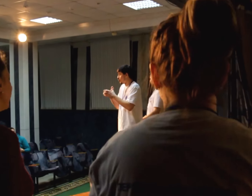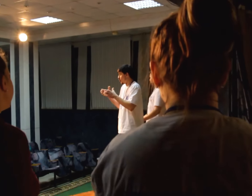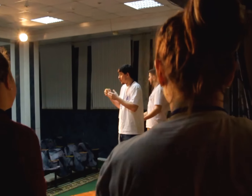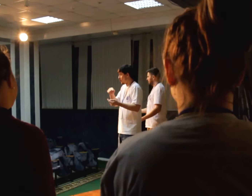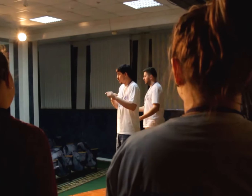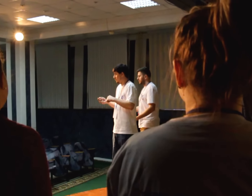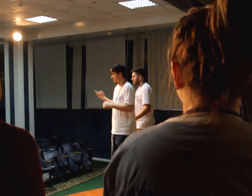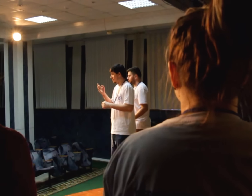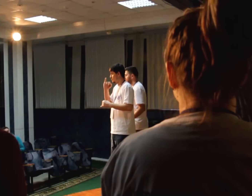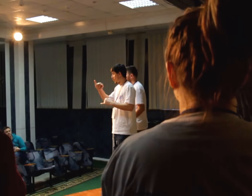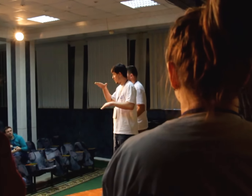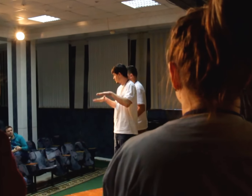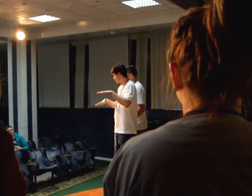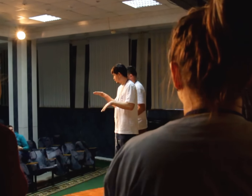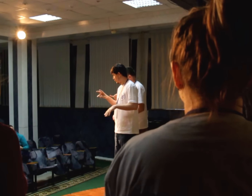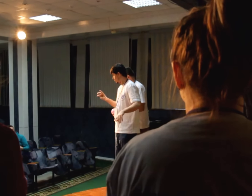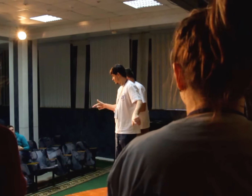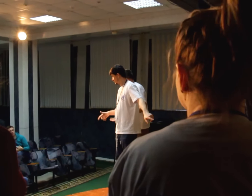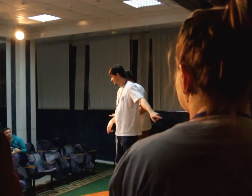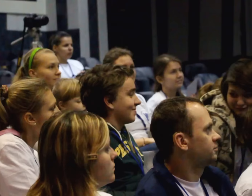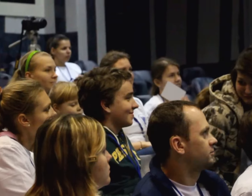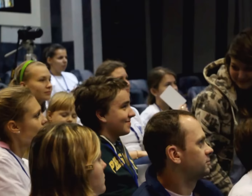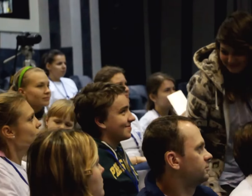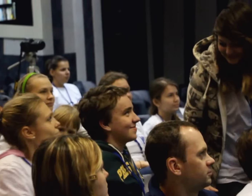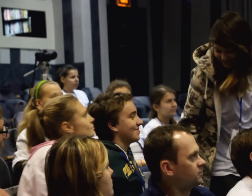Участники завелись и старались показать,